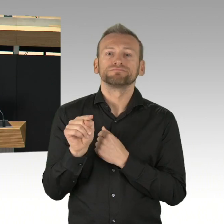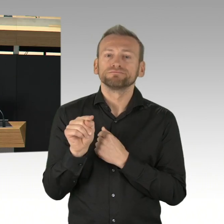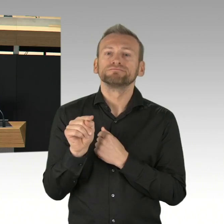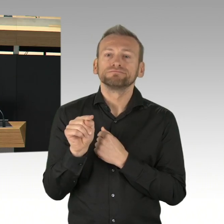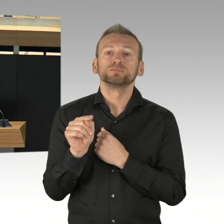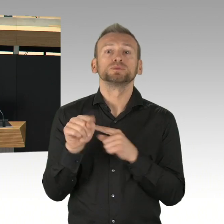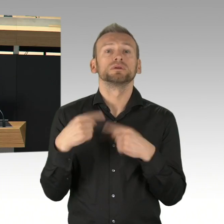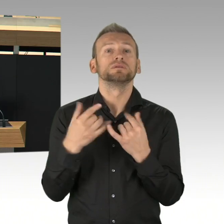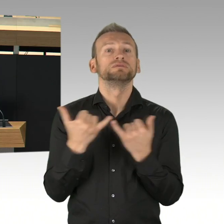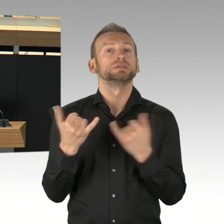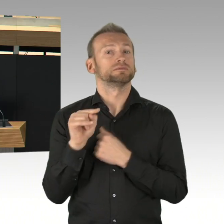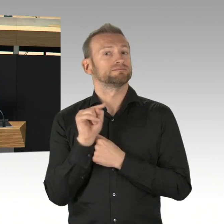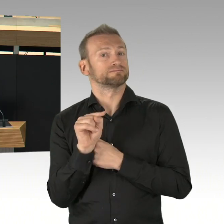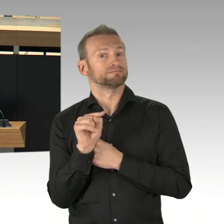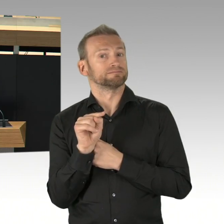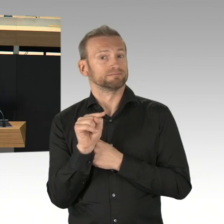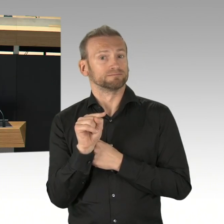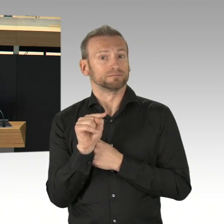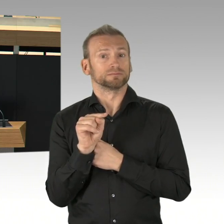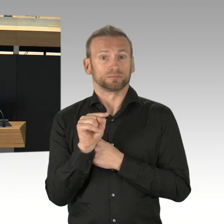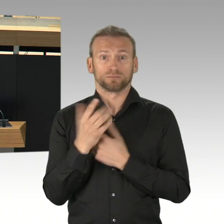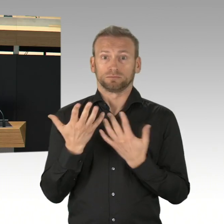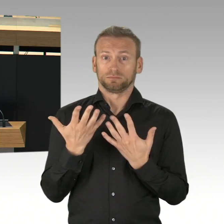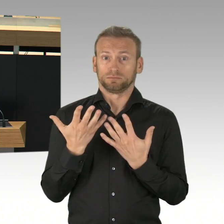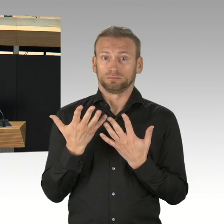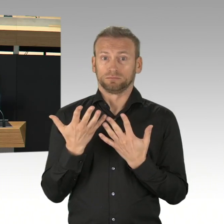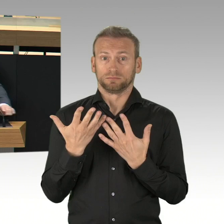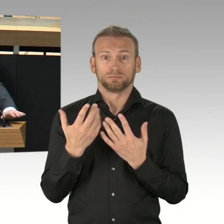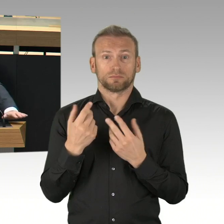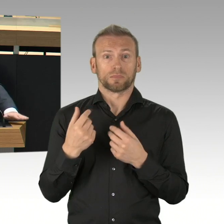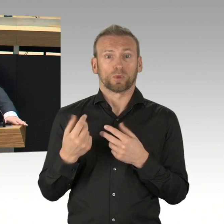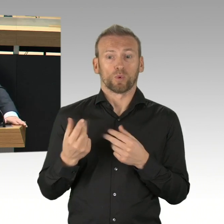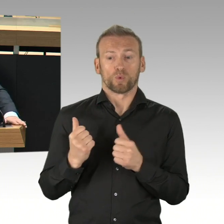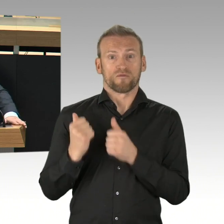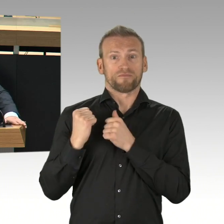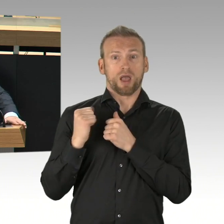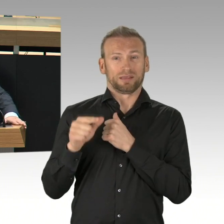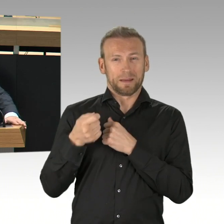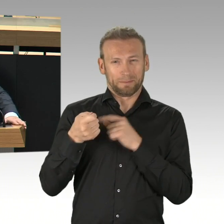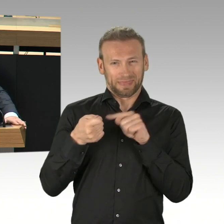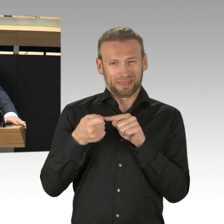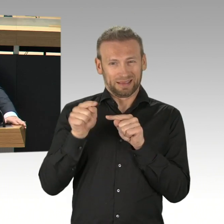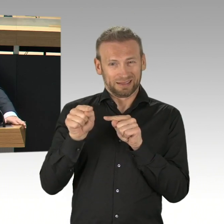Sozial ist, Herr Dregger, Sie erinnern sich, was Wohnraum schafft. So, und dann kommen wir mal zu der armen Frau an der Supermarktkasse.